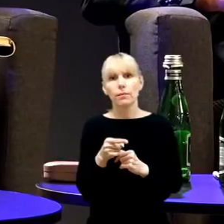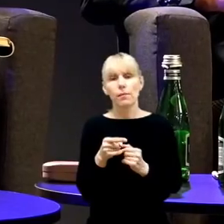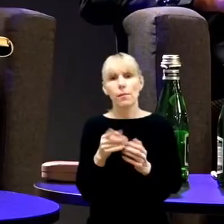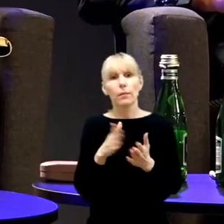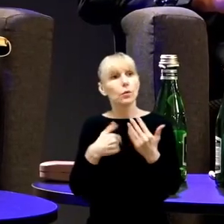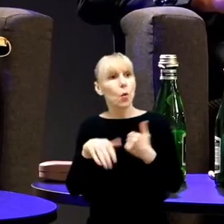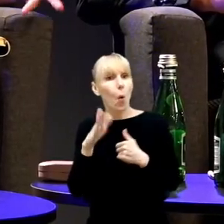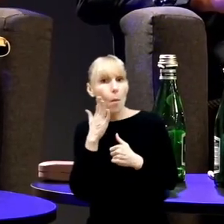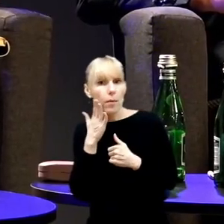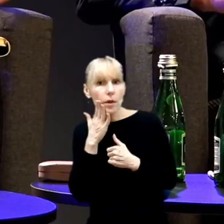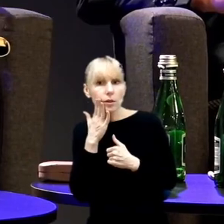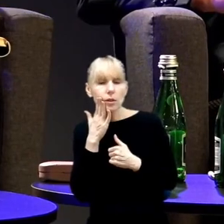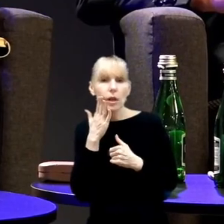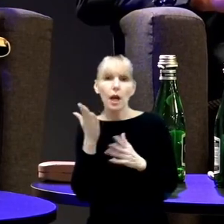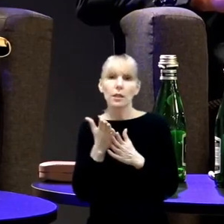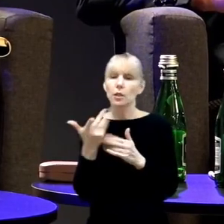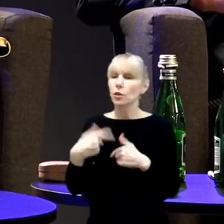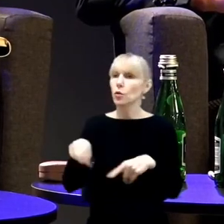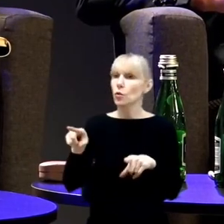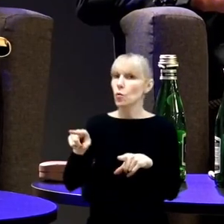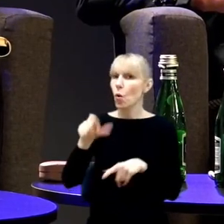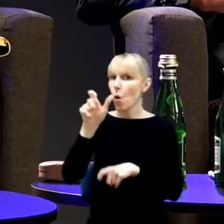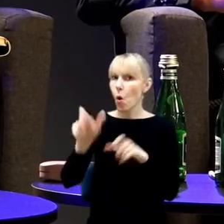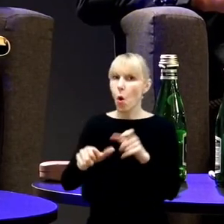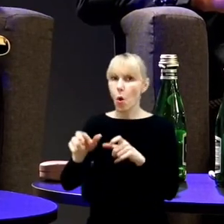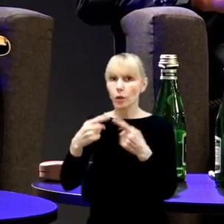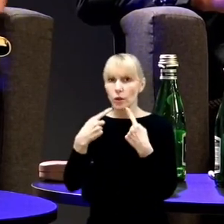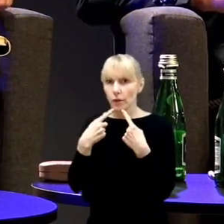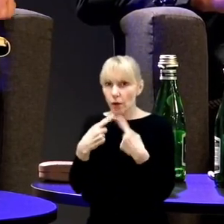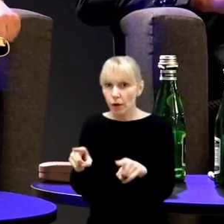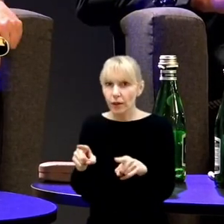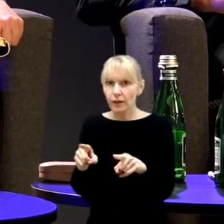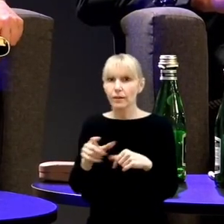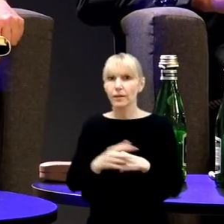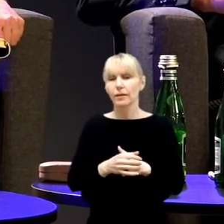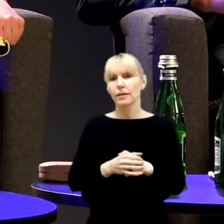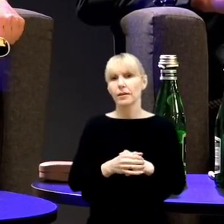odpowiedzialnej, takie ojcowsko-matczynę nawet,